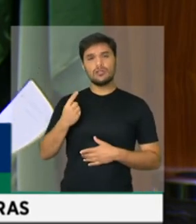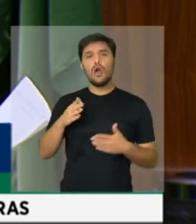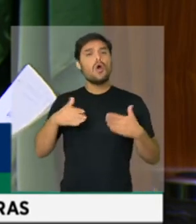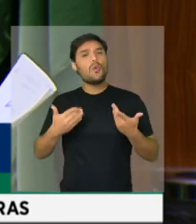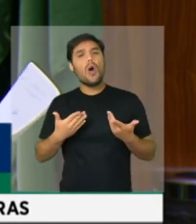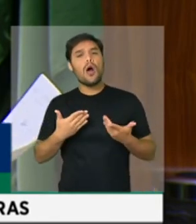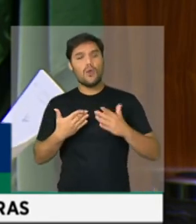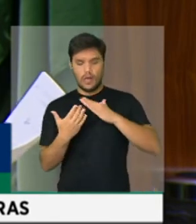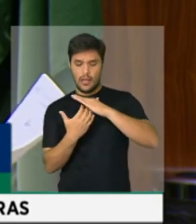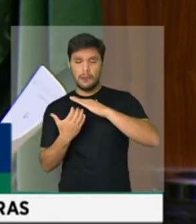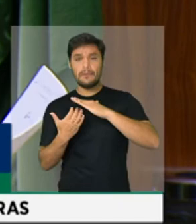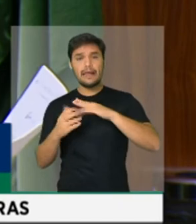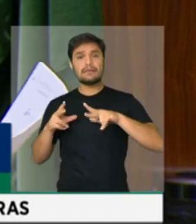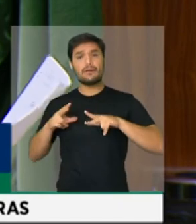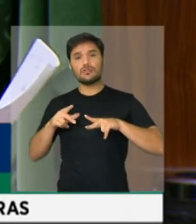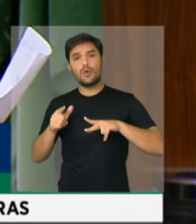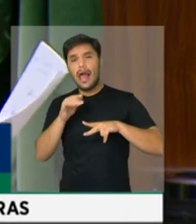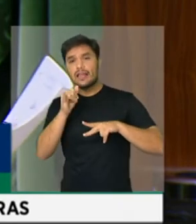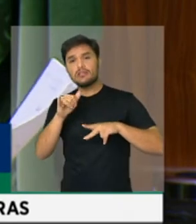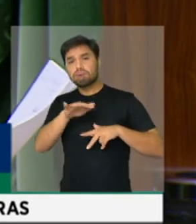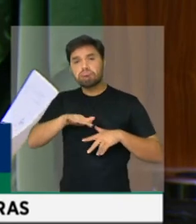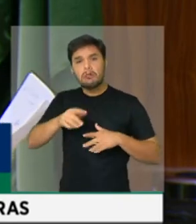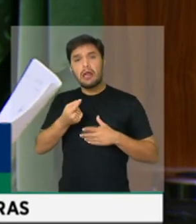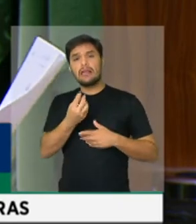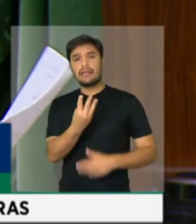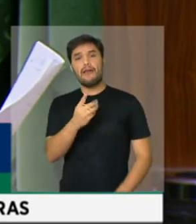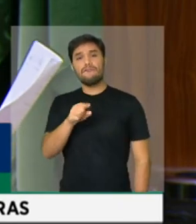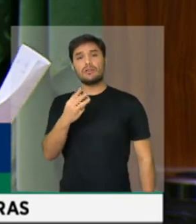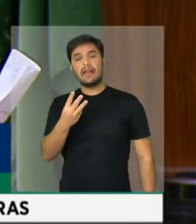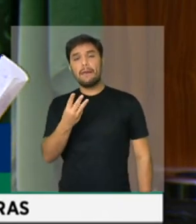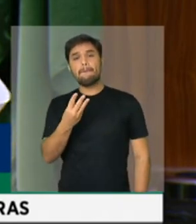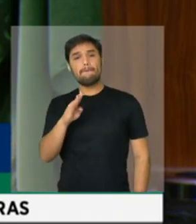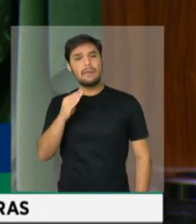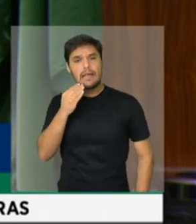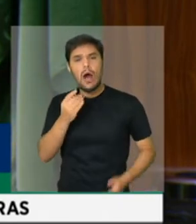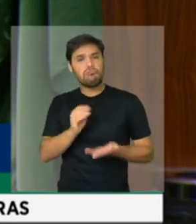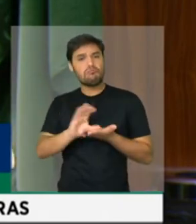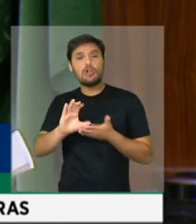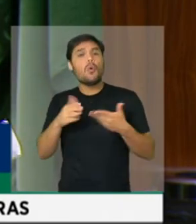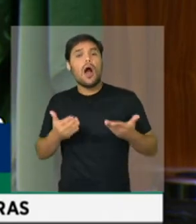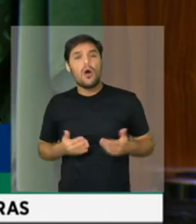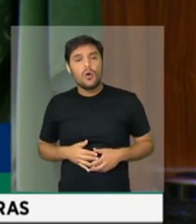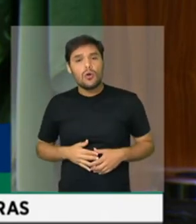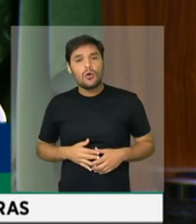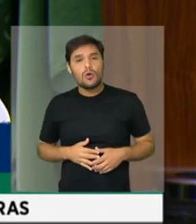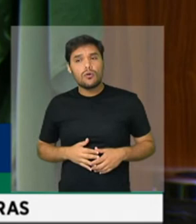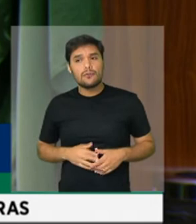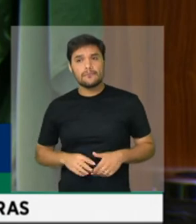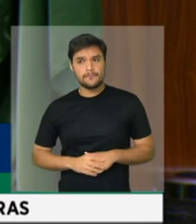DA SEXTA EMPRESA... DE PAÍS. NÓS TEMOS FALANDO... E FALO EM INVESTIMENTO MESMO DE 3,3 BILHÕES DE INVESTIMENTOS NO